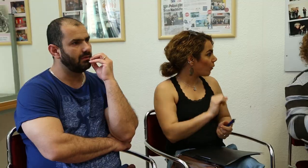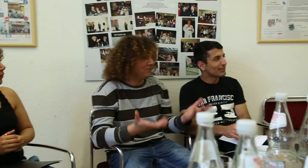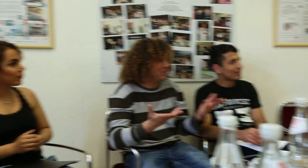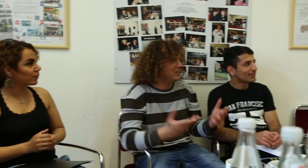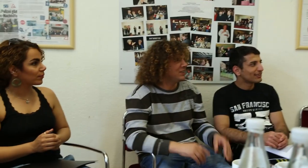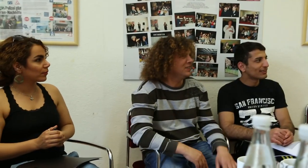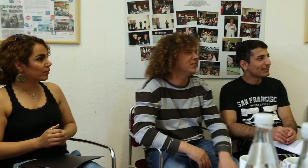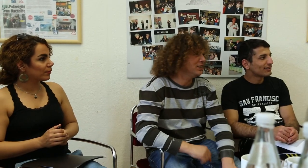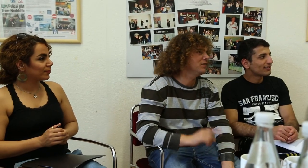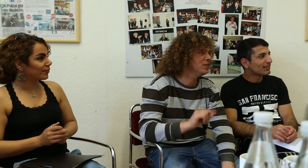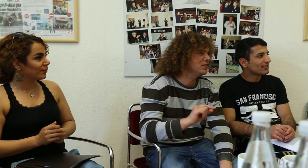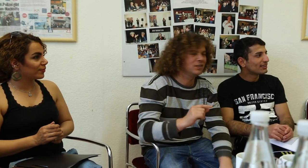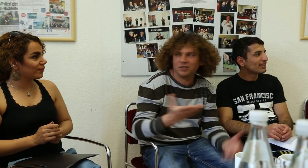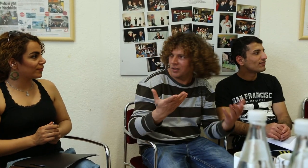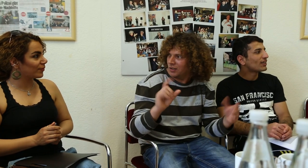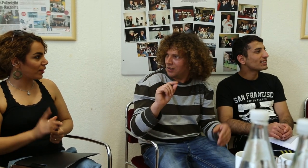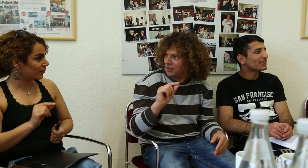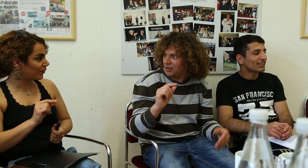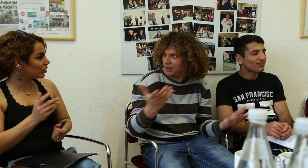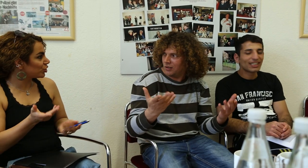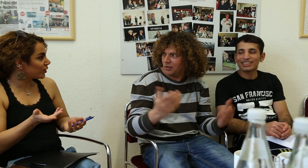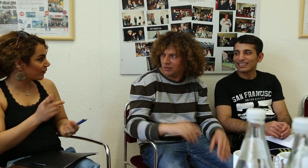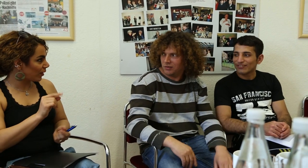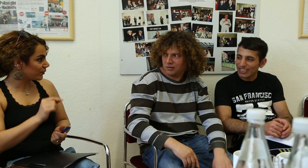Warum - Ja genau